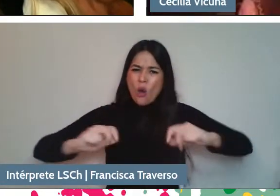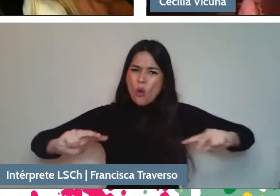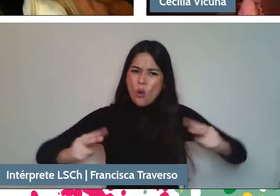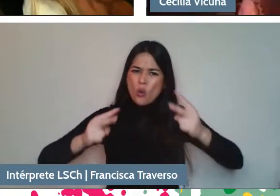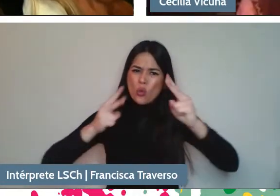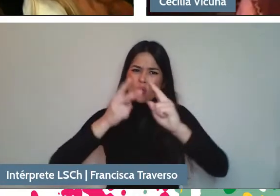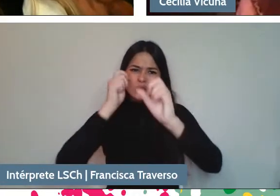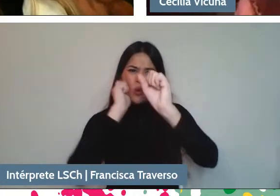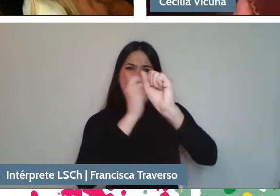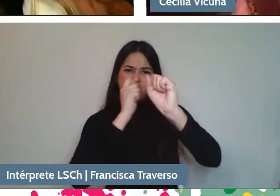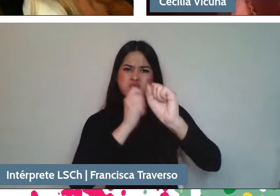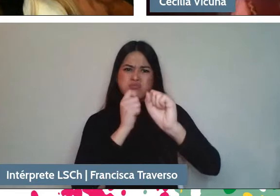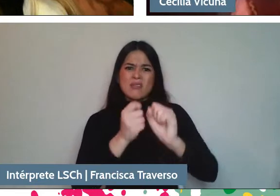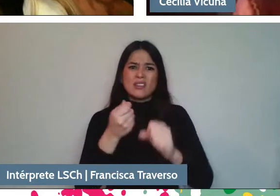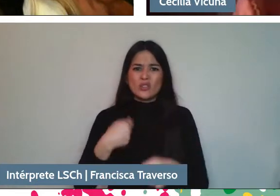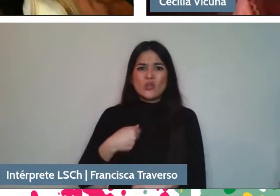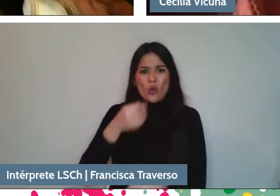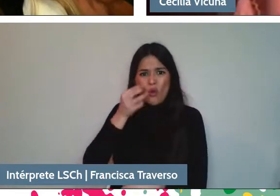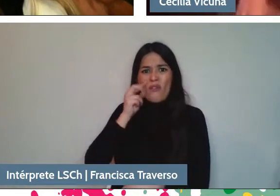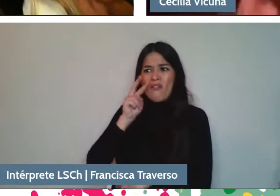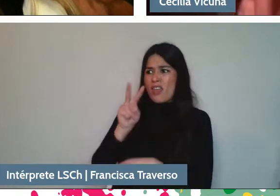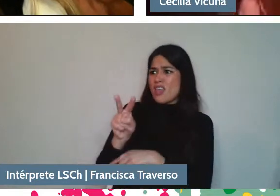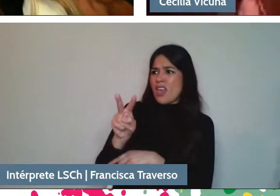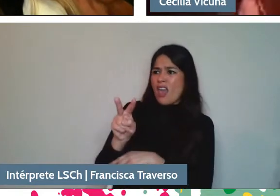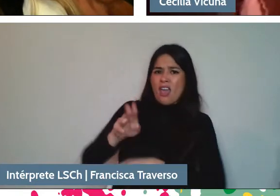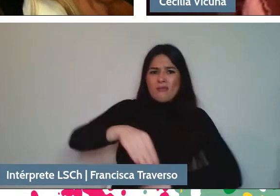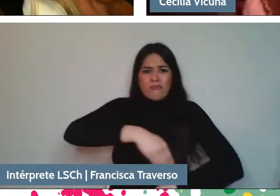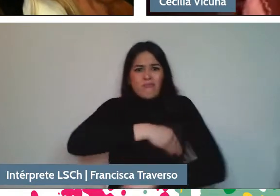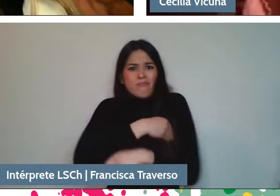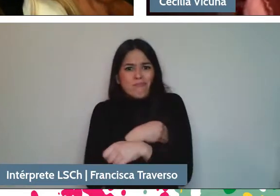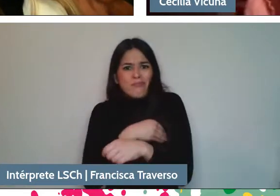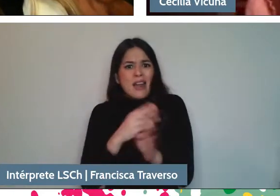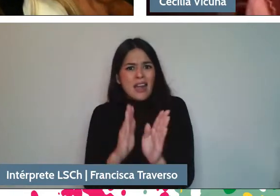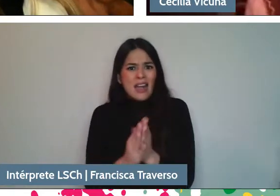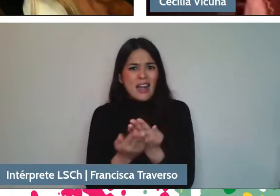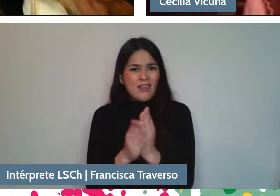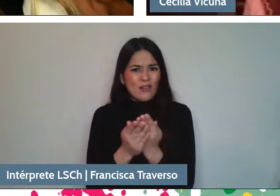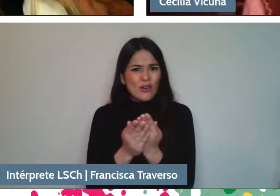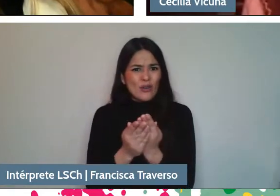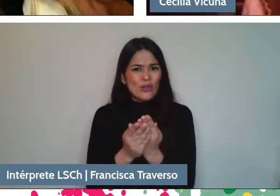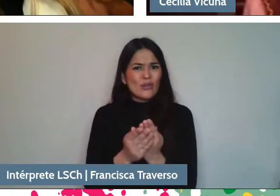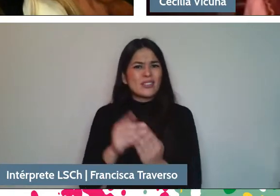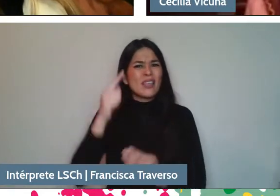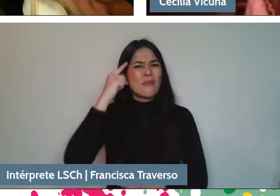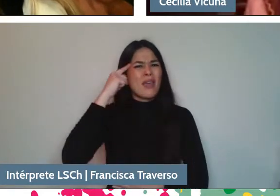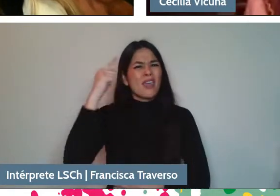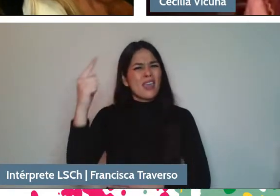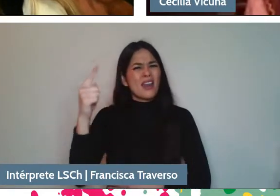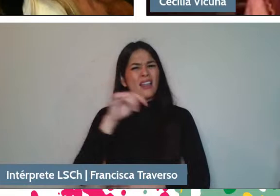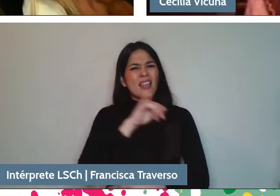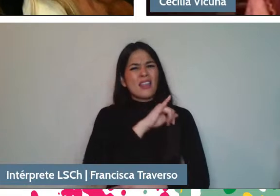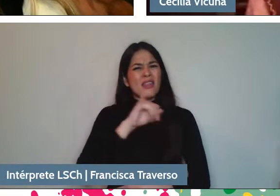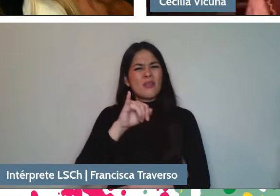Tu los veías en las micros con libros en brazo. Imagínate ahora y, después del golpe, de todos estos años de dictadura